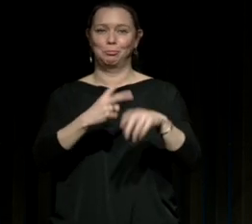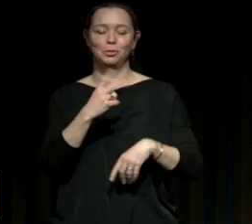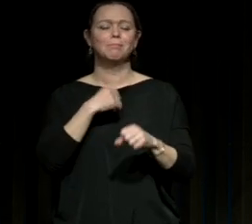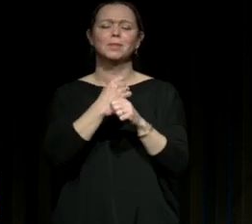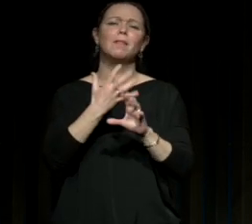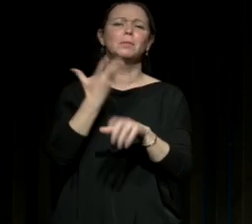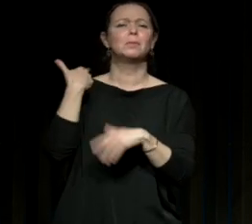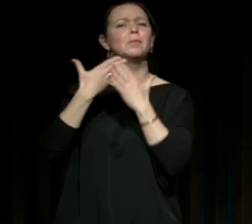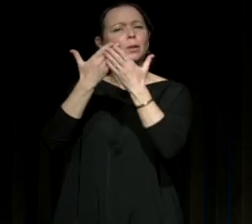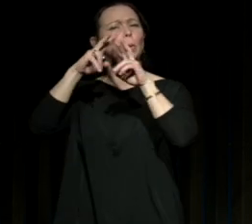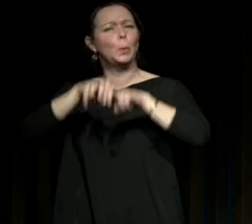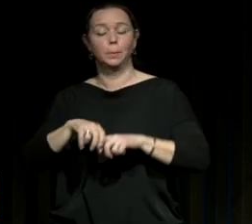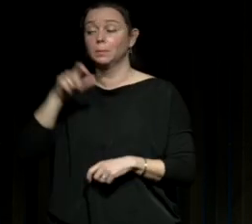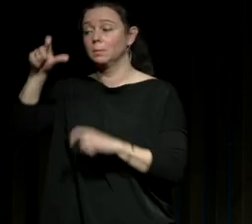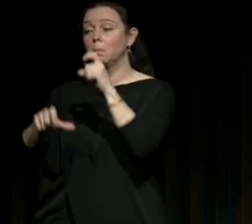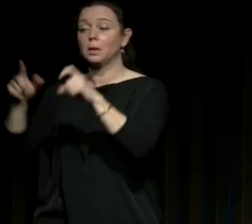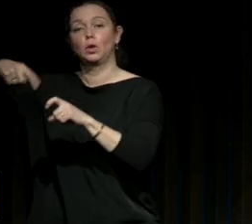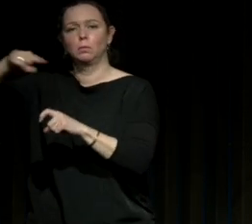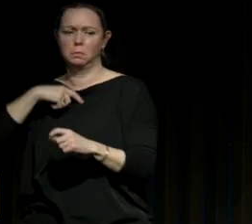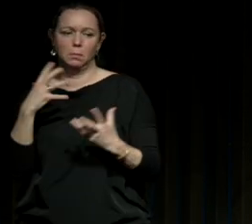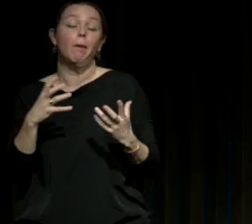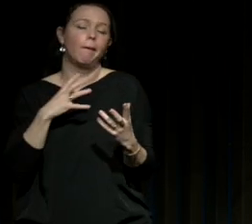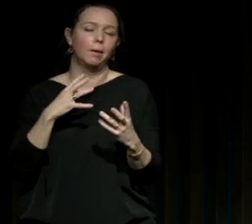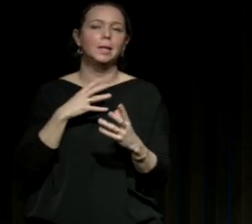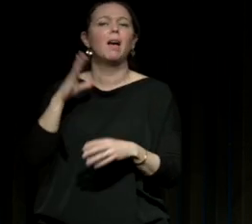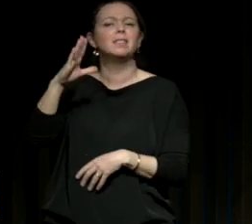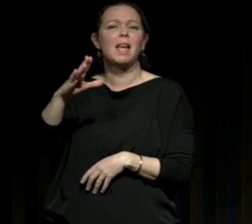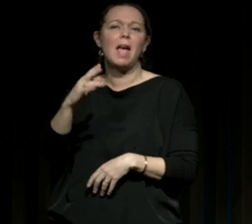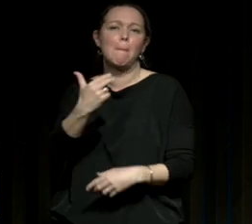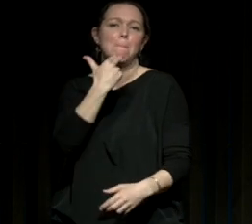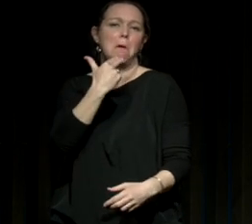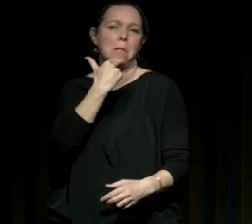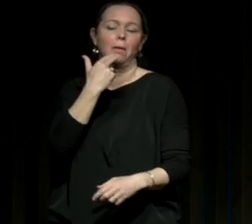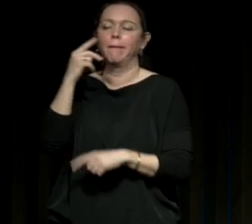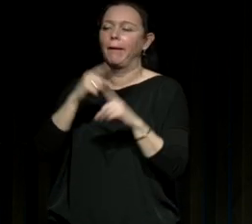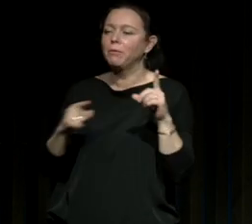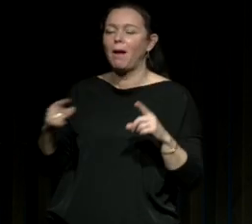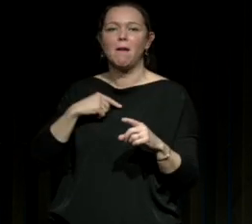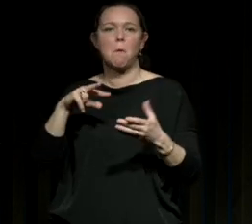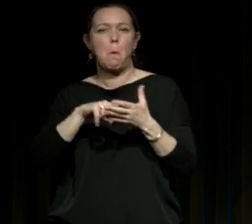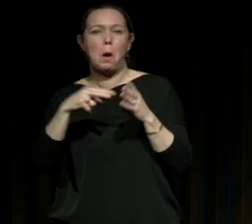ont voulu savoir alors il ya des modes alors un jour il faut les régimes low carb pauvre pauvre